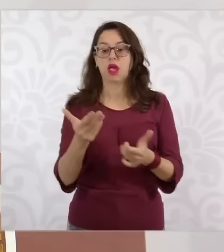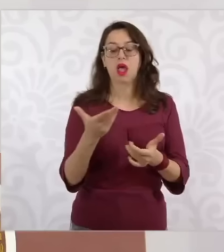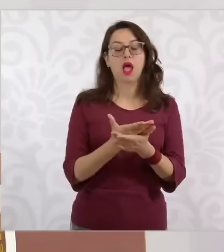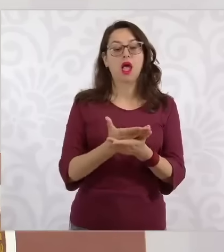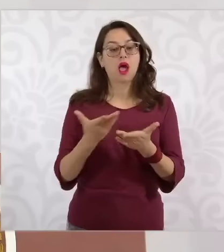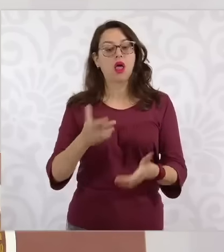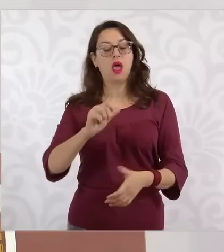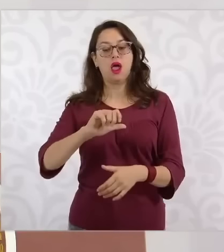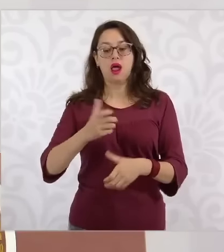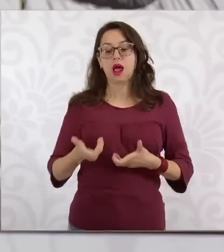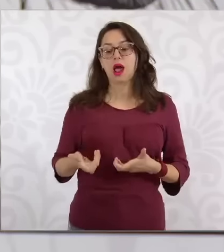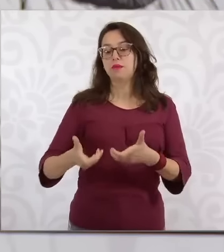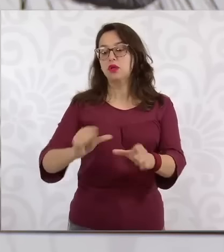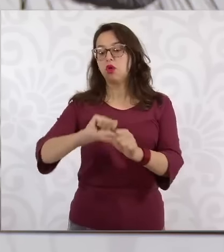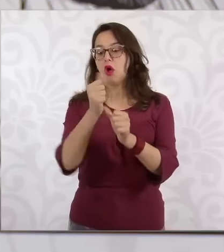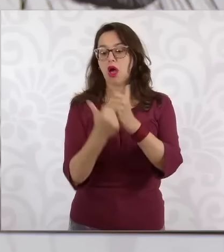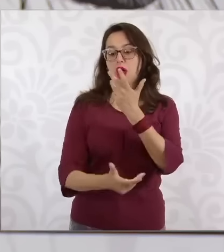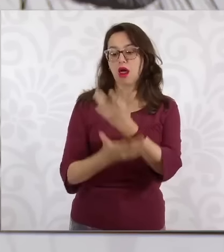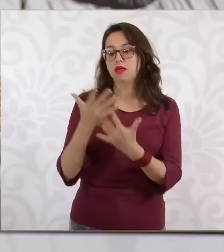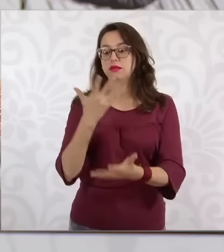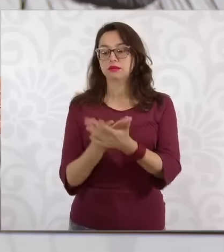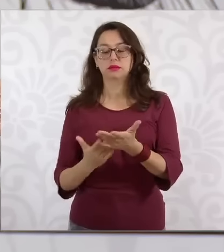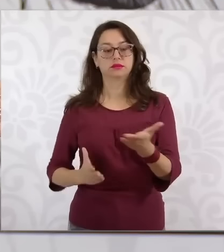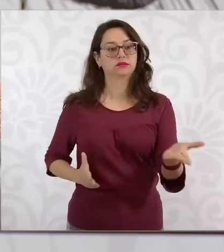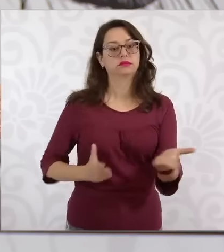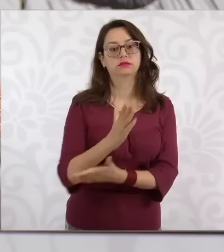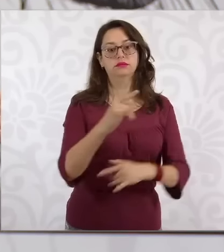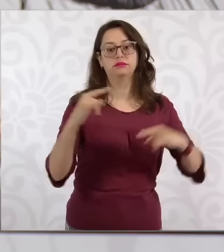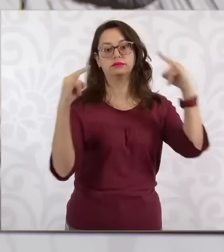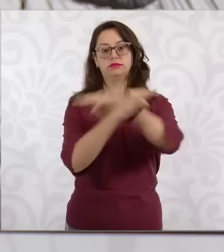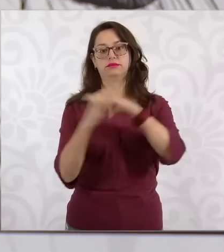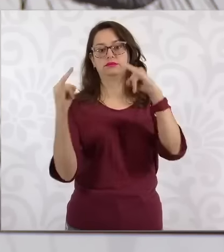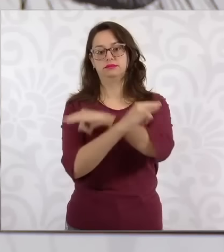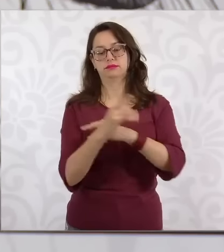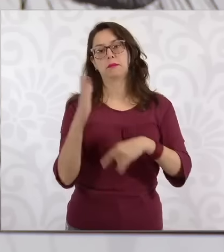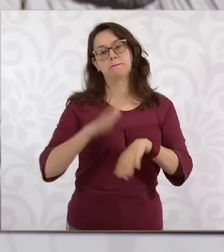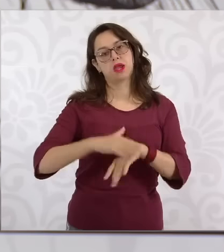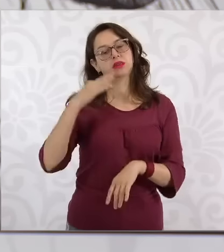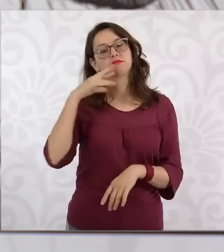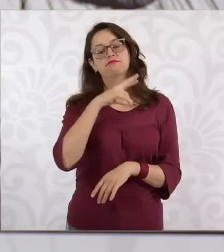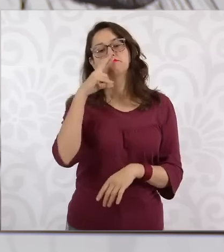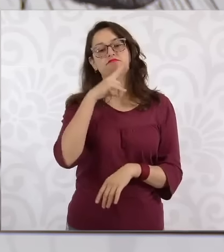la conexión a la nueva carretera, pues entonces en menos tiempo puedes llevar tus mercancías.